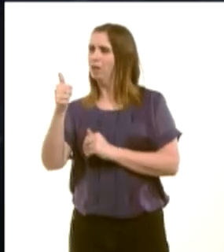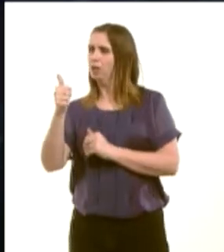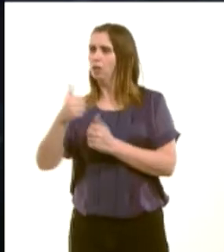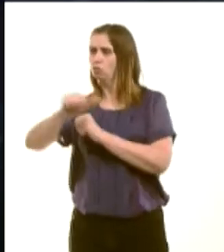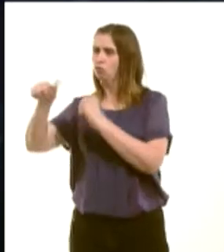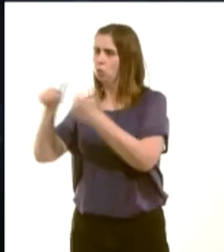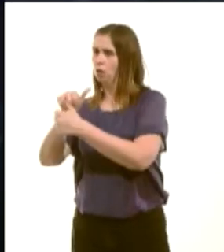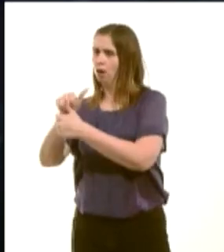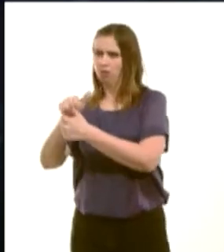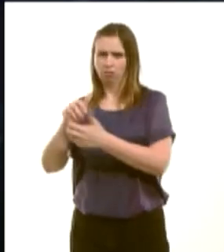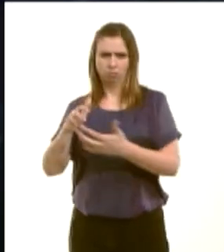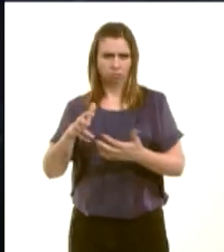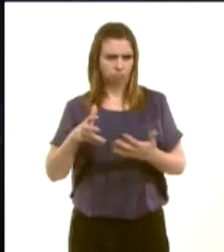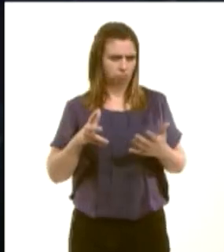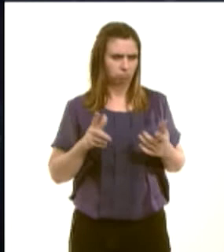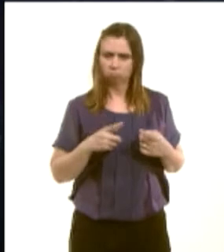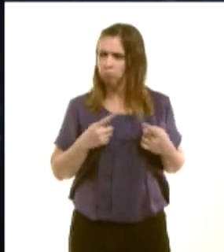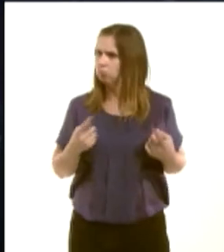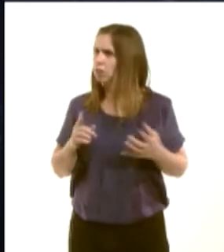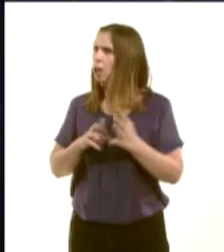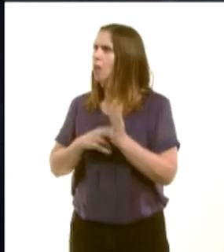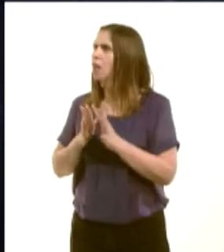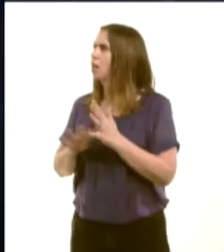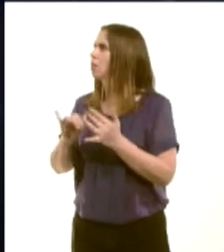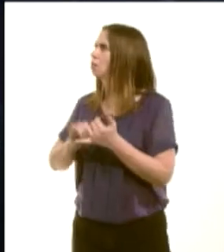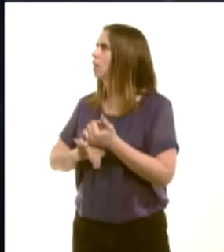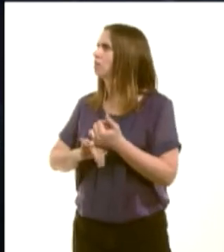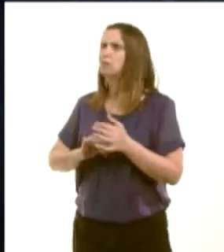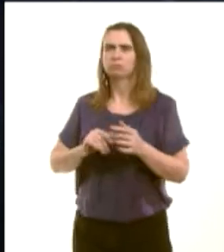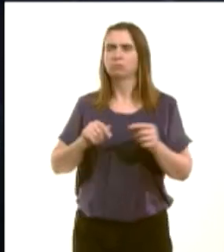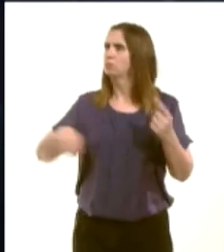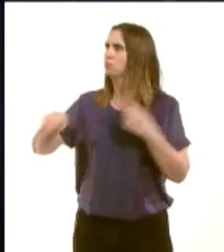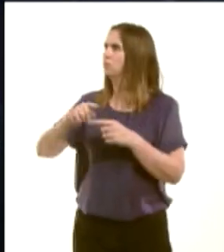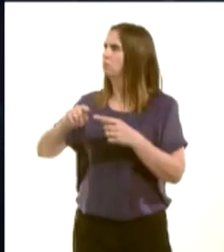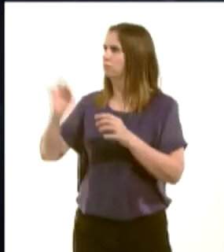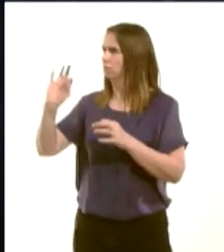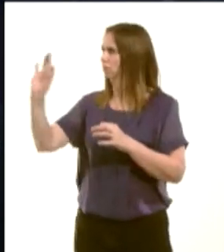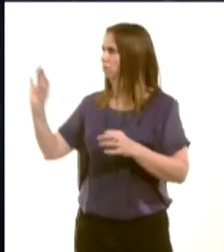ddeoniaeth syín creu gwir bryder o fewn ardaloedd gwledig, lle, i fod yn deg, ni fydd yn bosibl